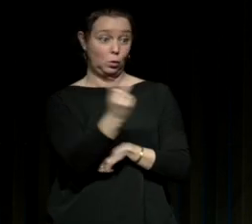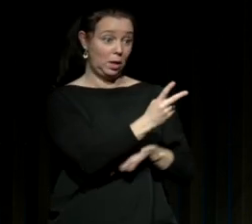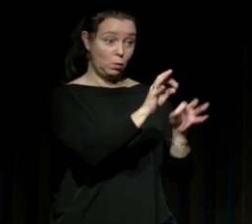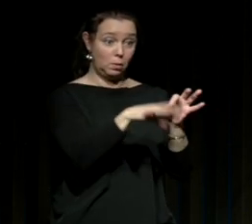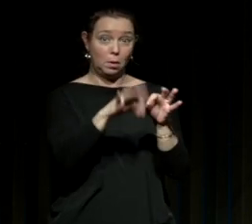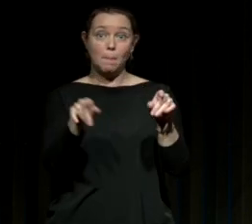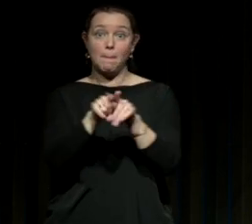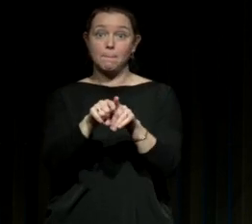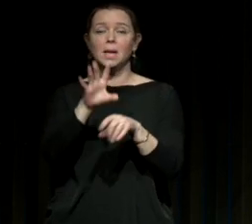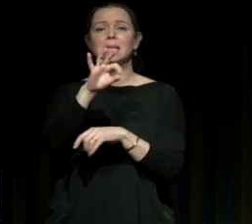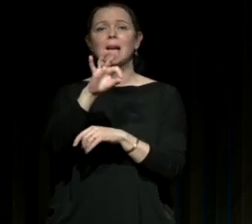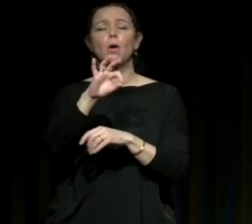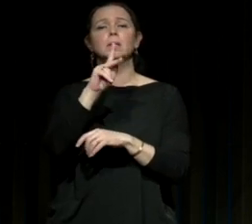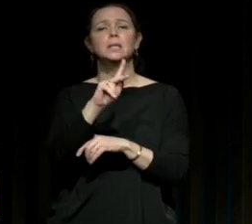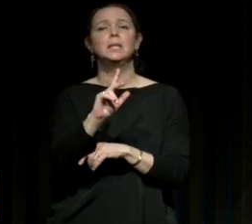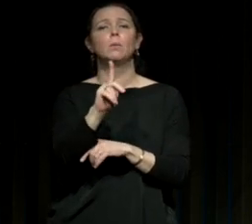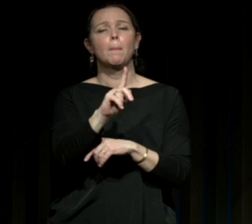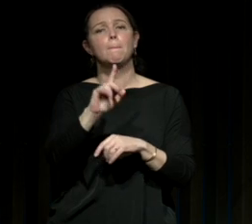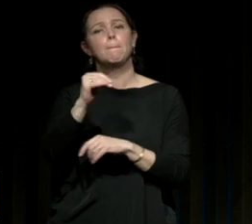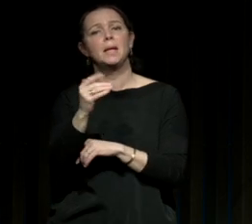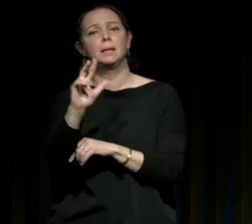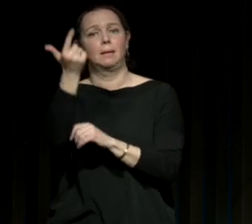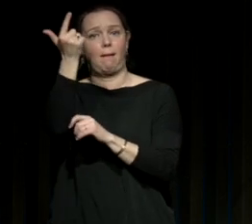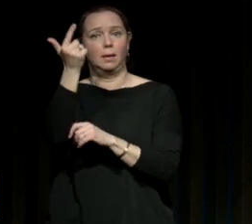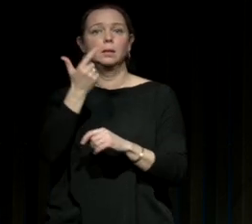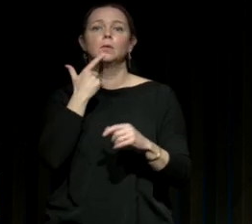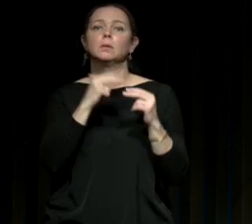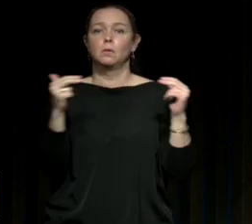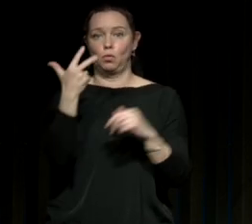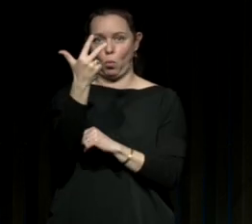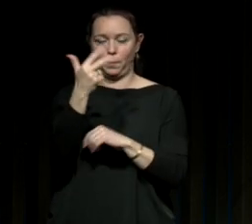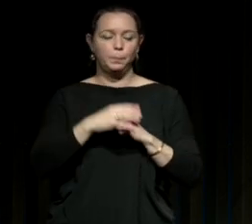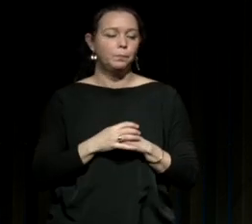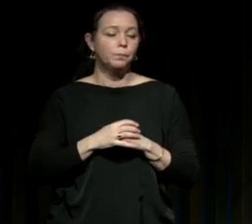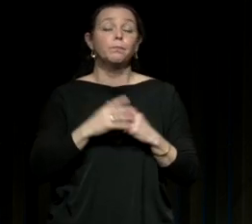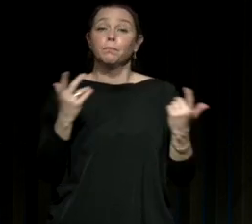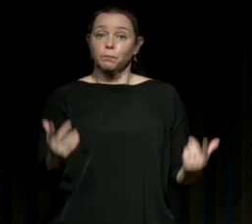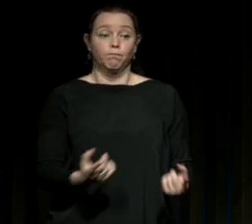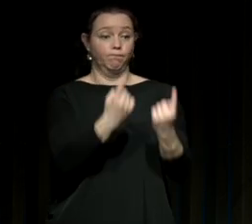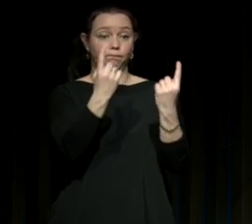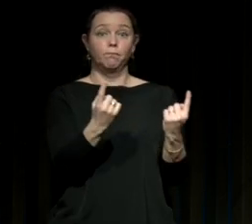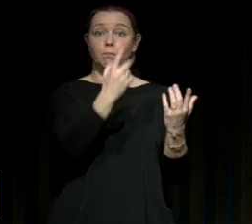kg par mètre carré donc c'est des obésités de grade 3 le graphe en fait représente la